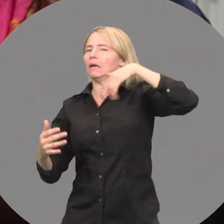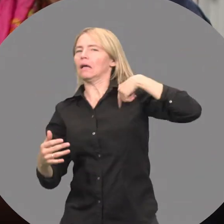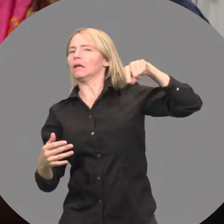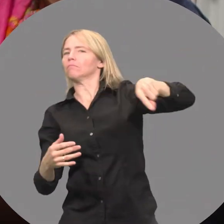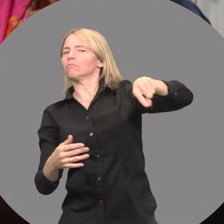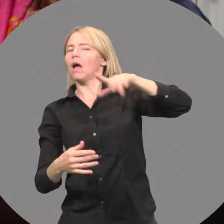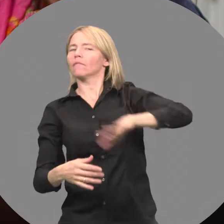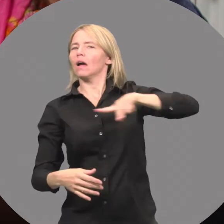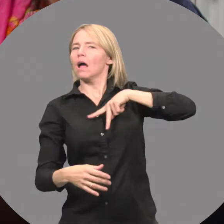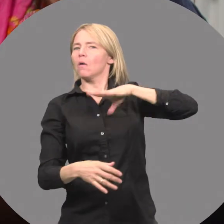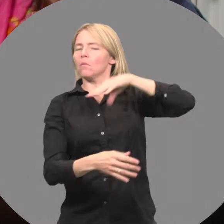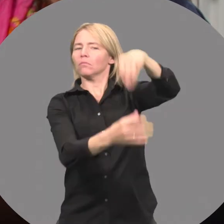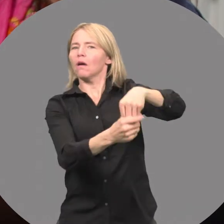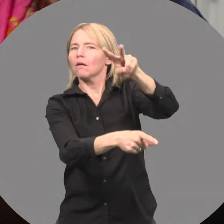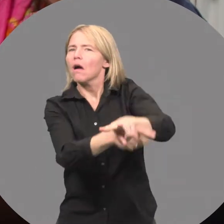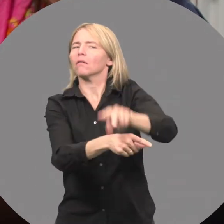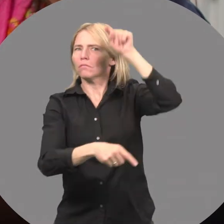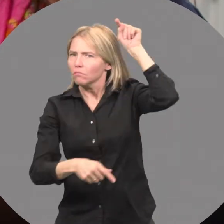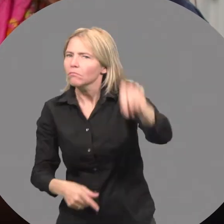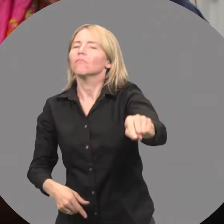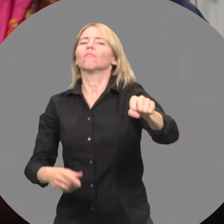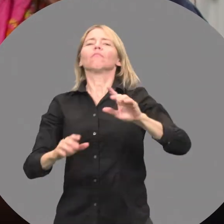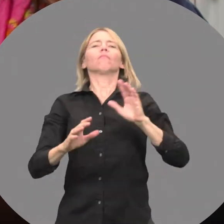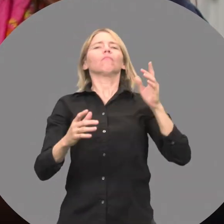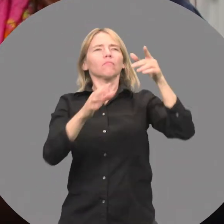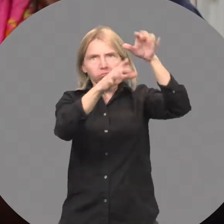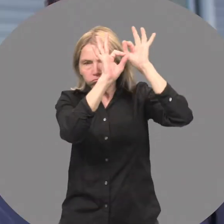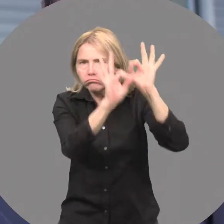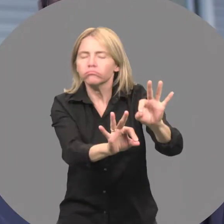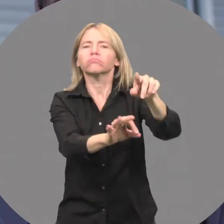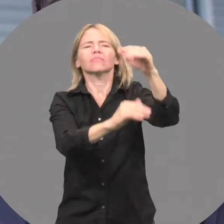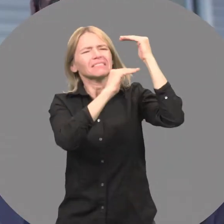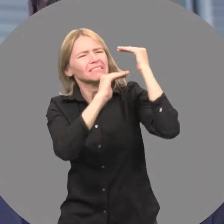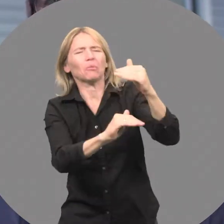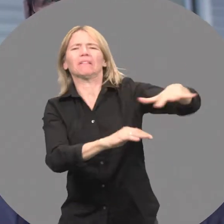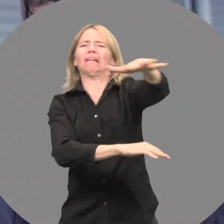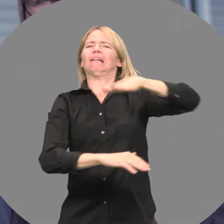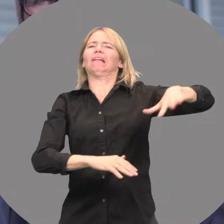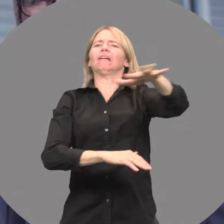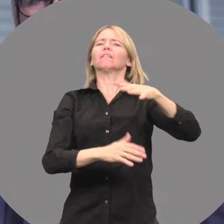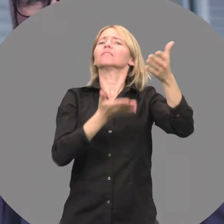qu'ils sont entre bonnes mains, puisqu'il s'agit d'un service réglementé. Notre syndicat en fait partie.